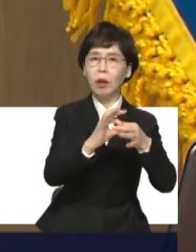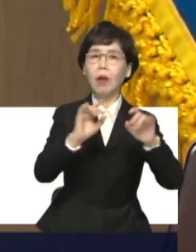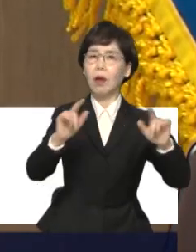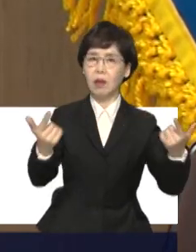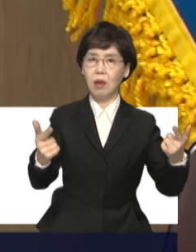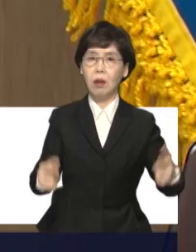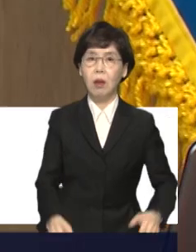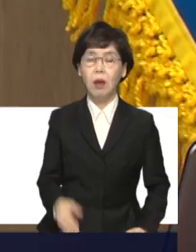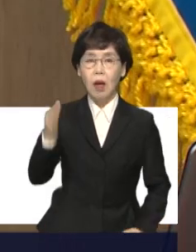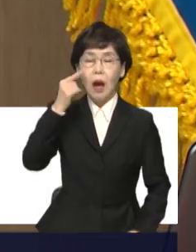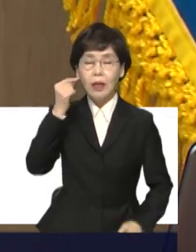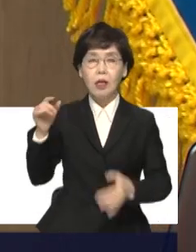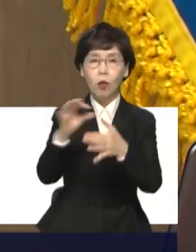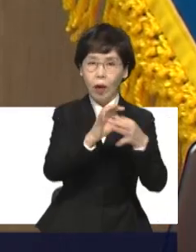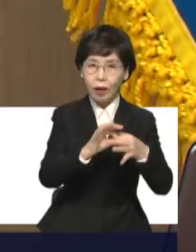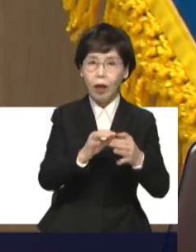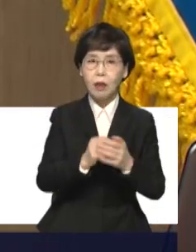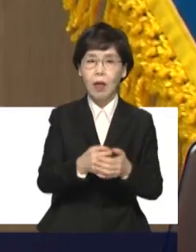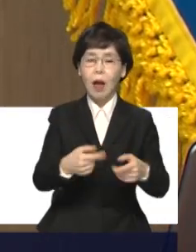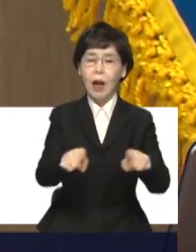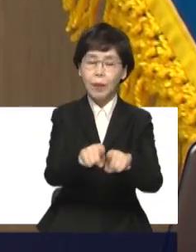한일 관계는 함께 노력해서 함께 더 많이